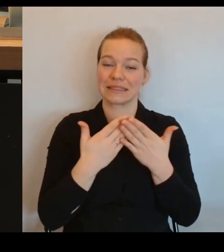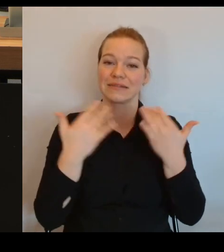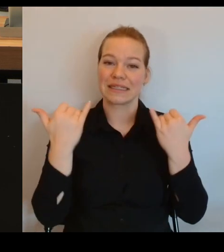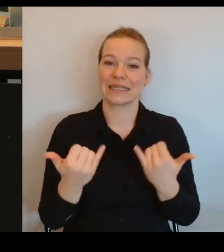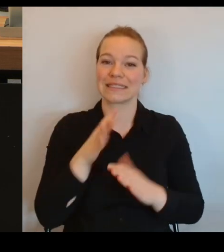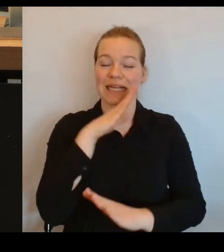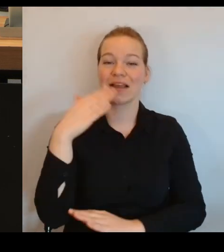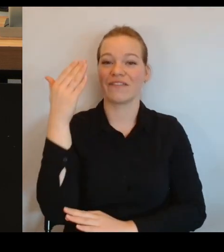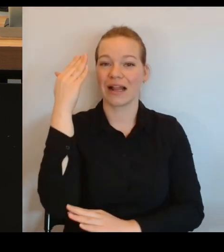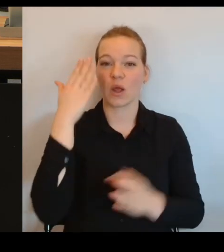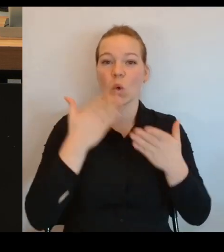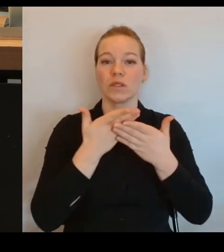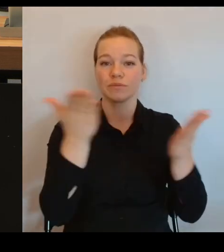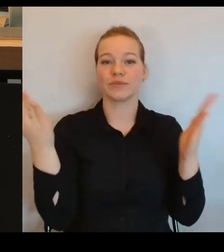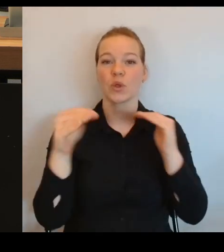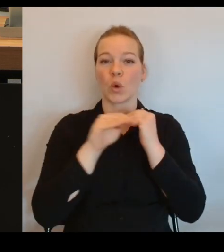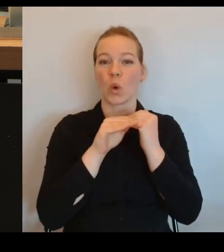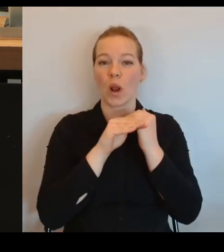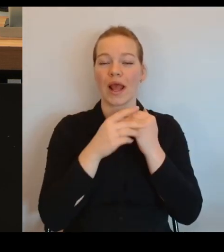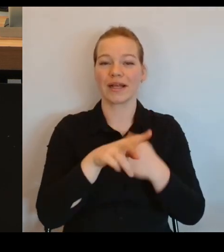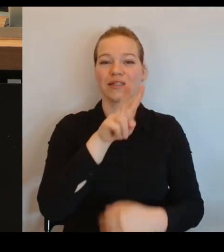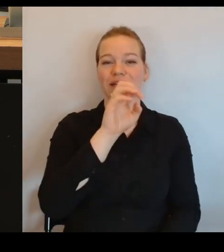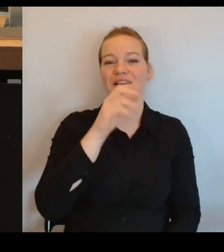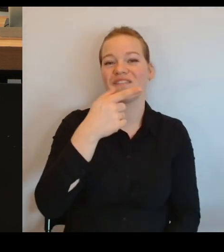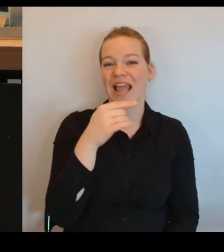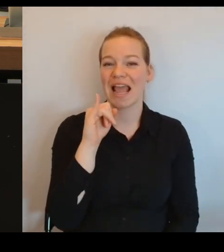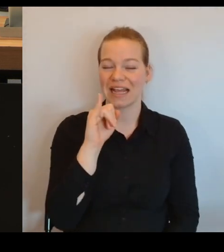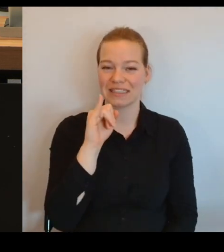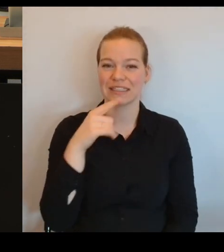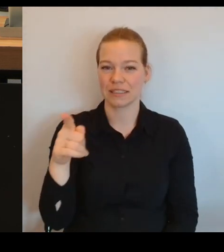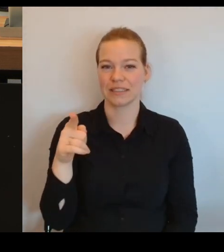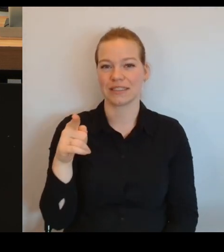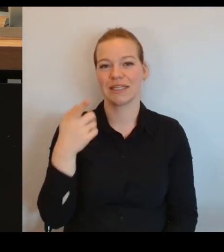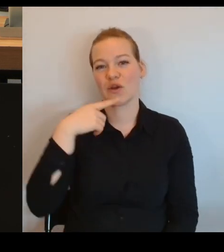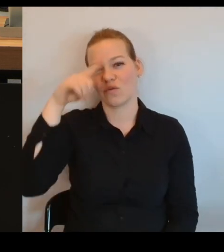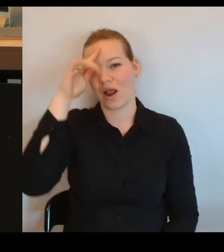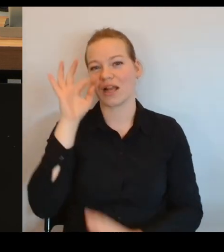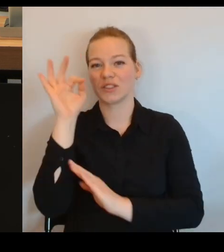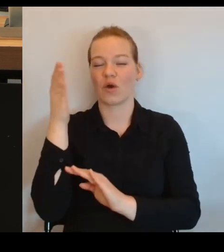Viel Kraft für die laufenden Tarifverhandlungen, für mehr Entlastungen für die Beschäftigten. Wir fahren zusammen. Danke schön.